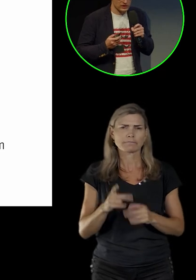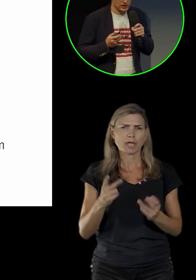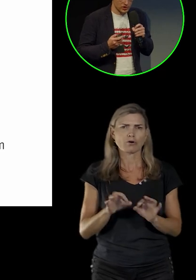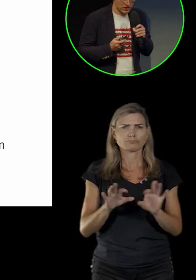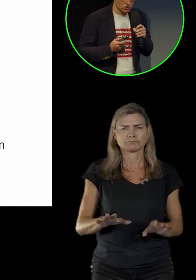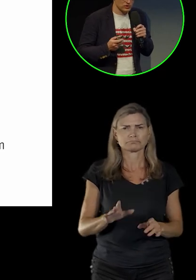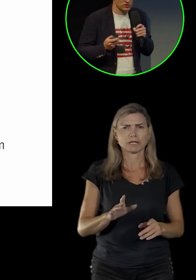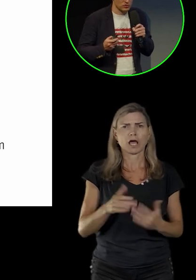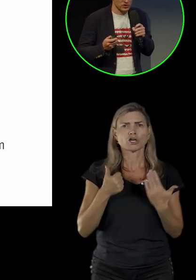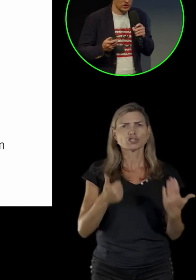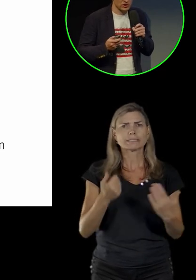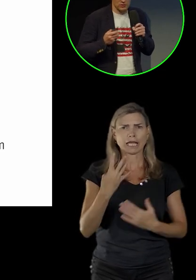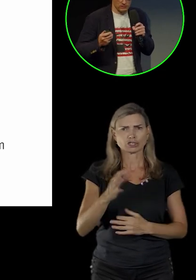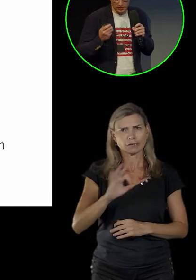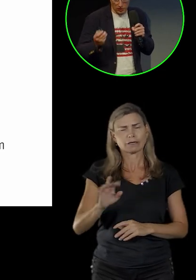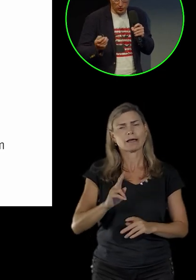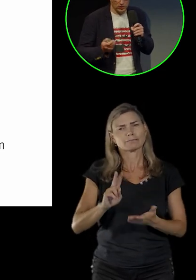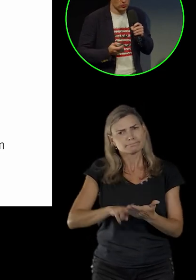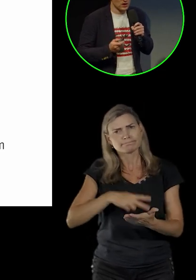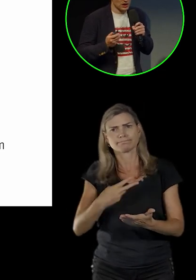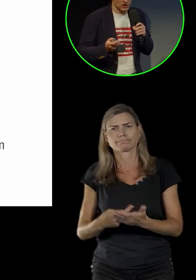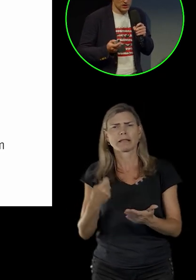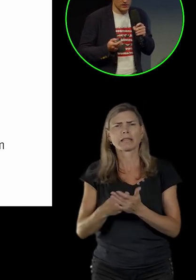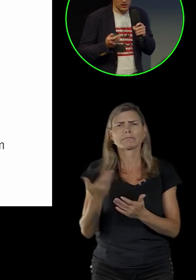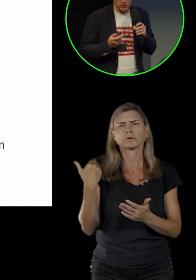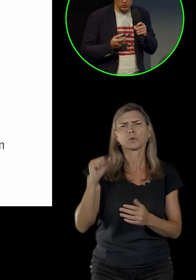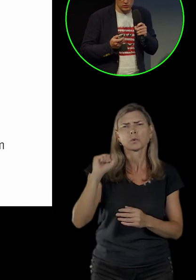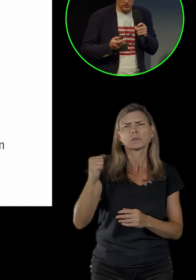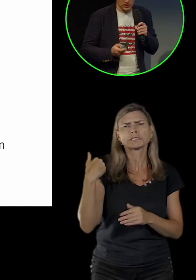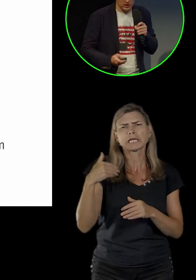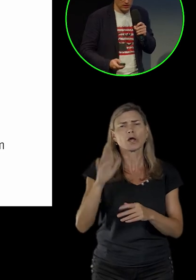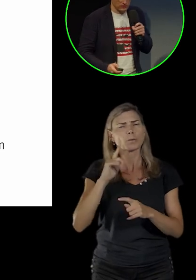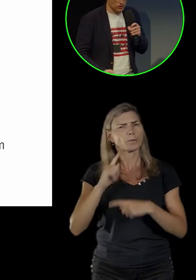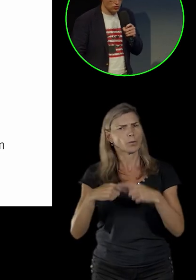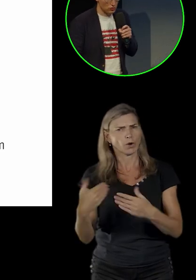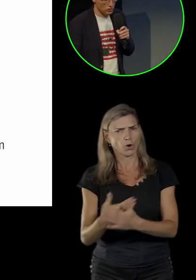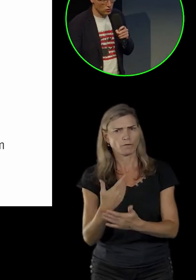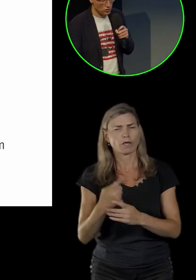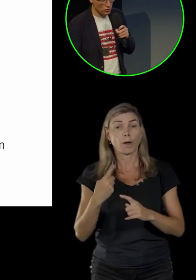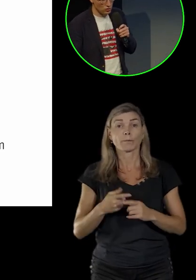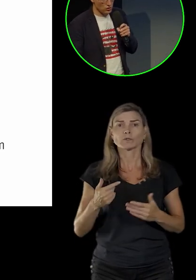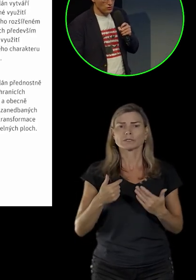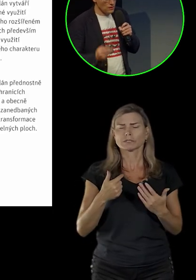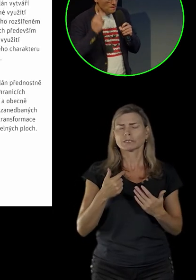těch je 68 transformačních brownfieldů a 32 rozvojových greenfieldů.